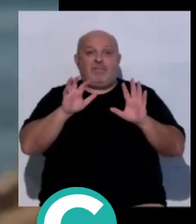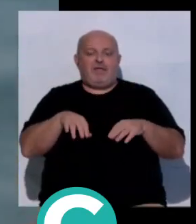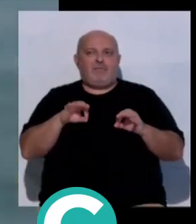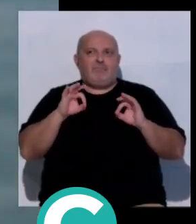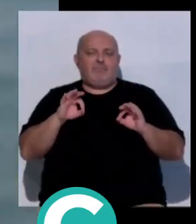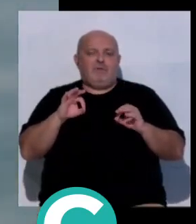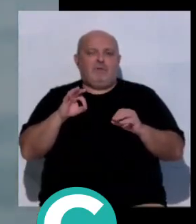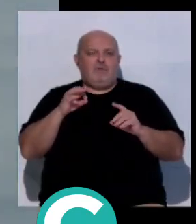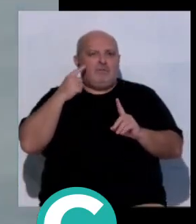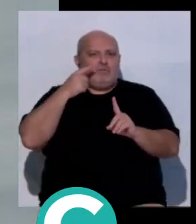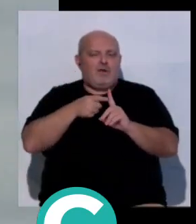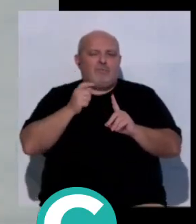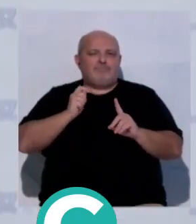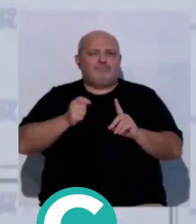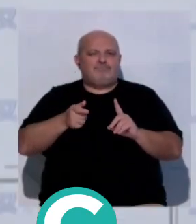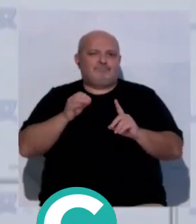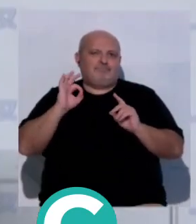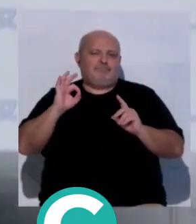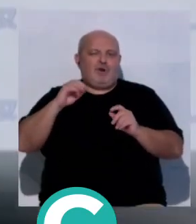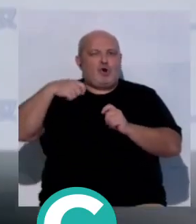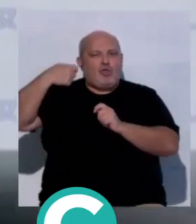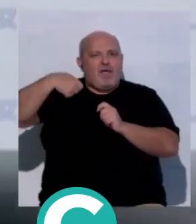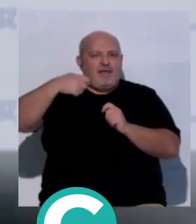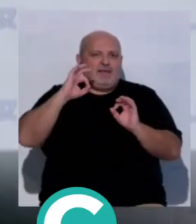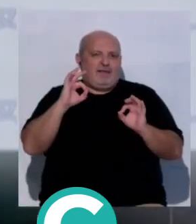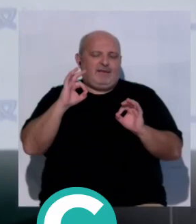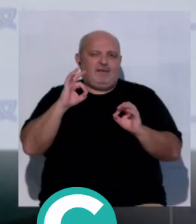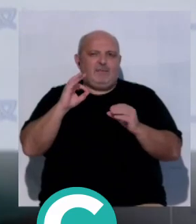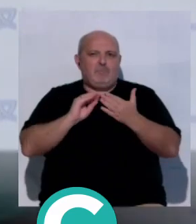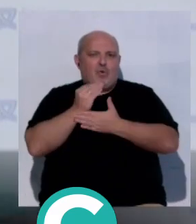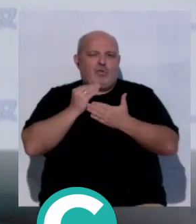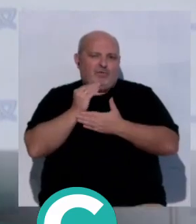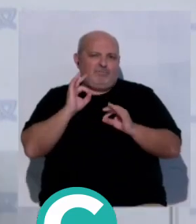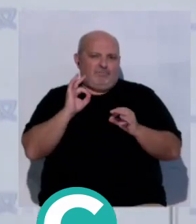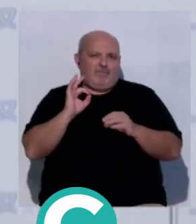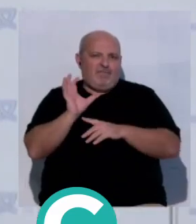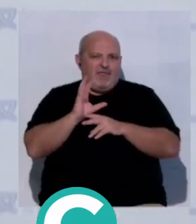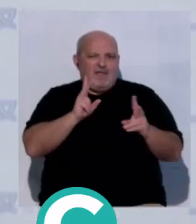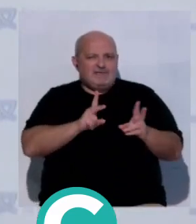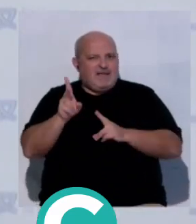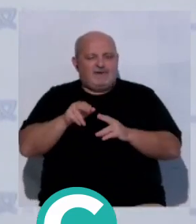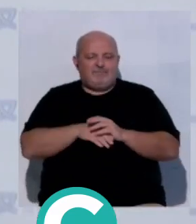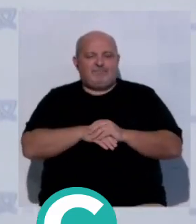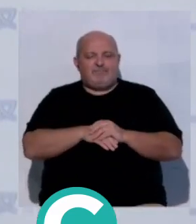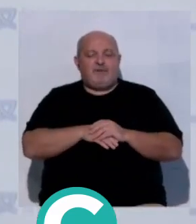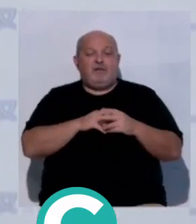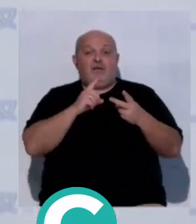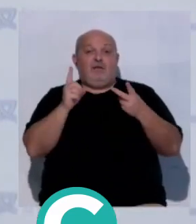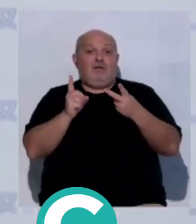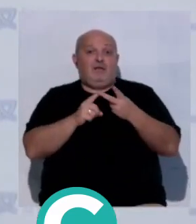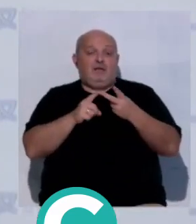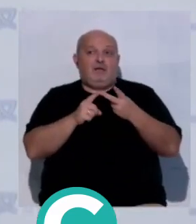destino habituales de de rodaje y de producciones Y en segundo lugar pues consolidar una industria